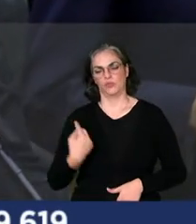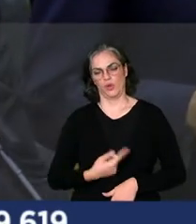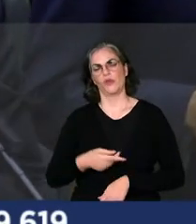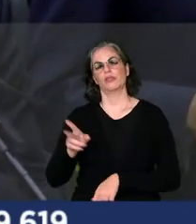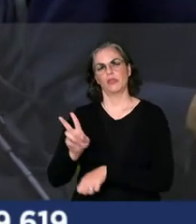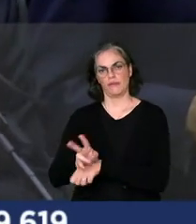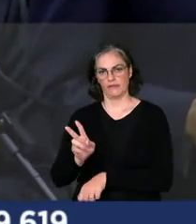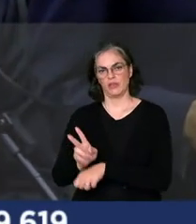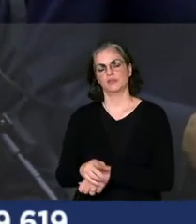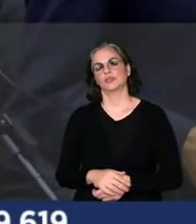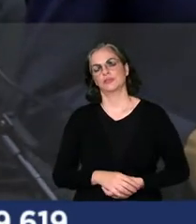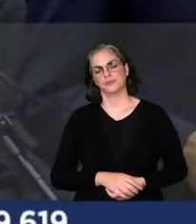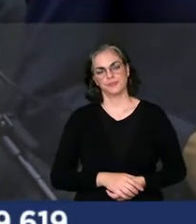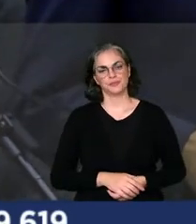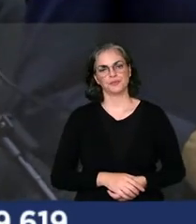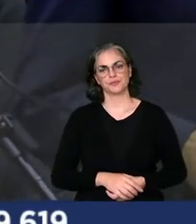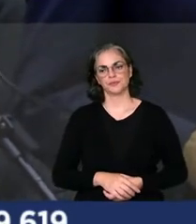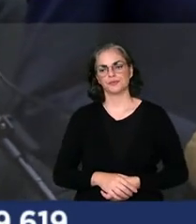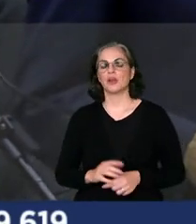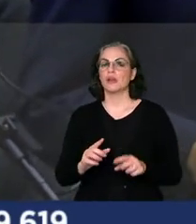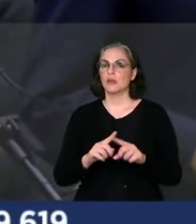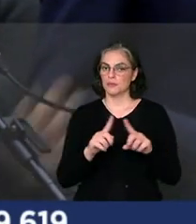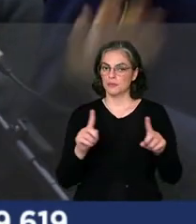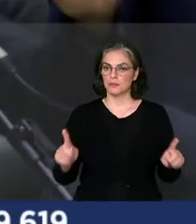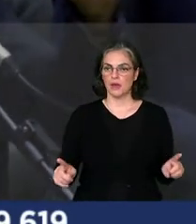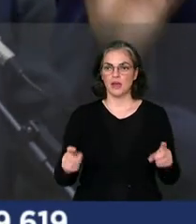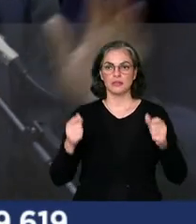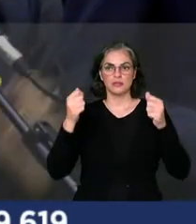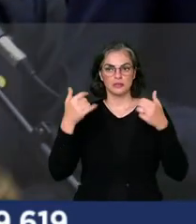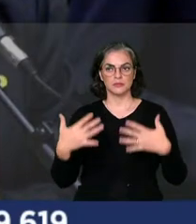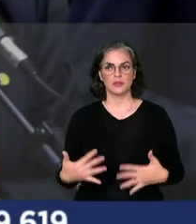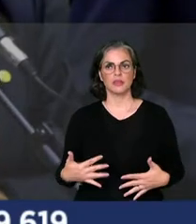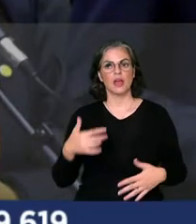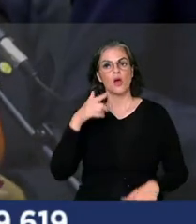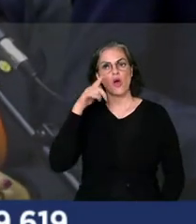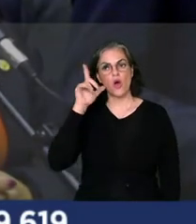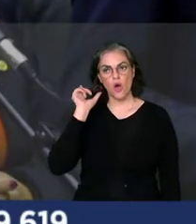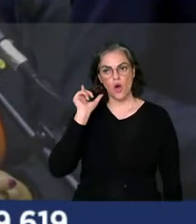TRABALHADORES, MAS NÓS QUEREMOS DEIXAR CLARO QUE ONTEM DEFENDEMOS E FIZEMOS